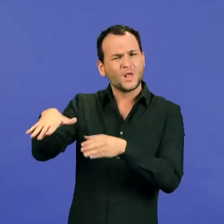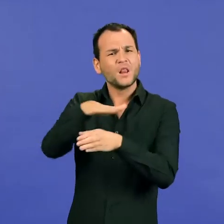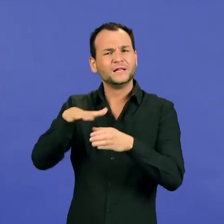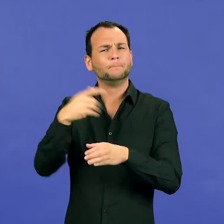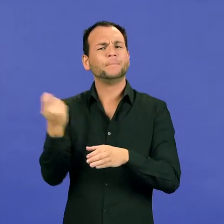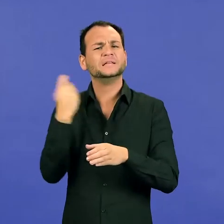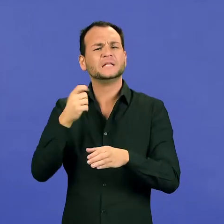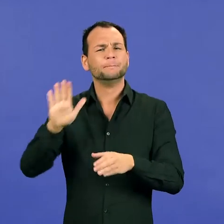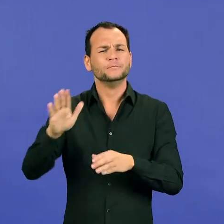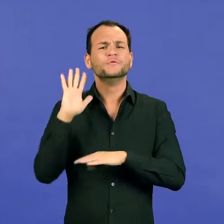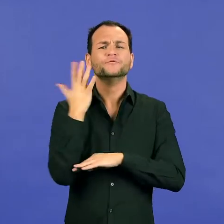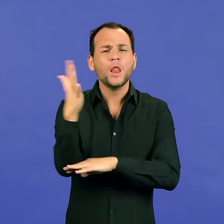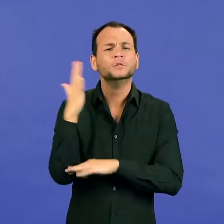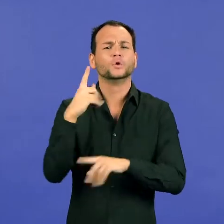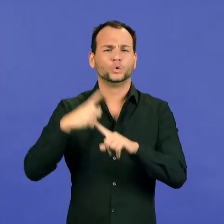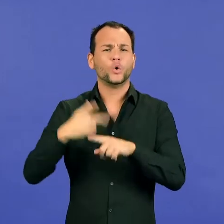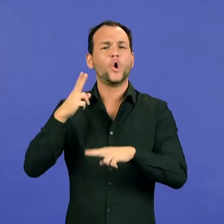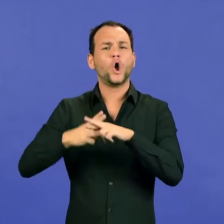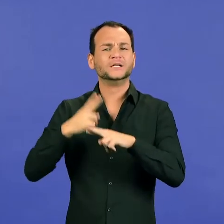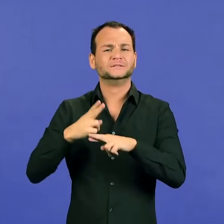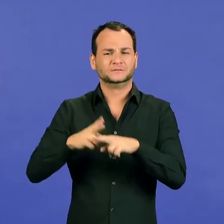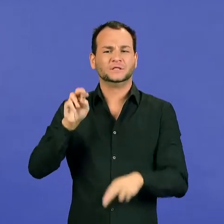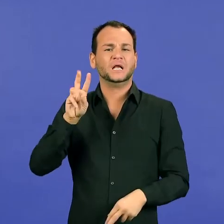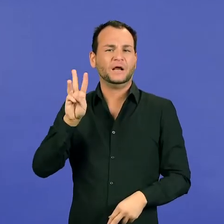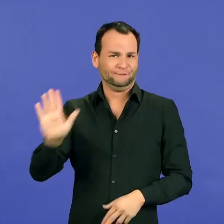des Landesbetriebes Wald und Holz NRW.